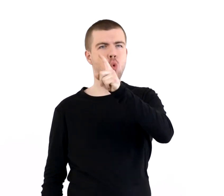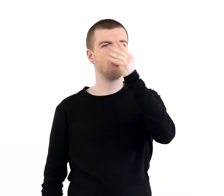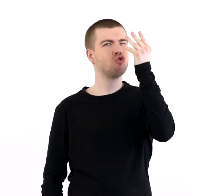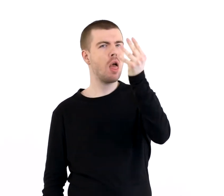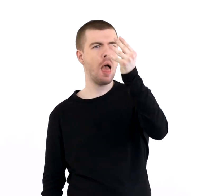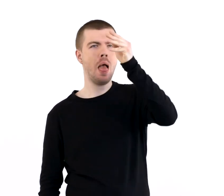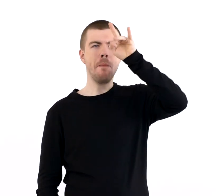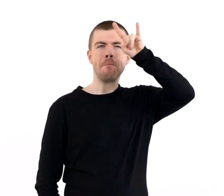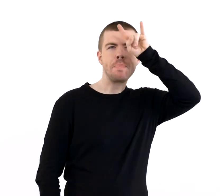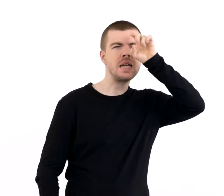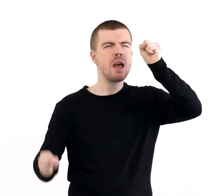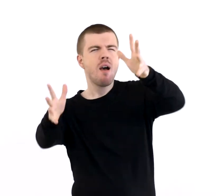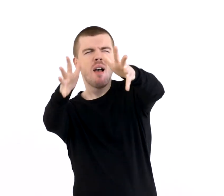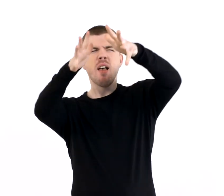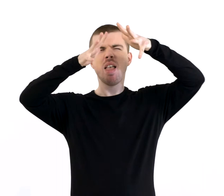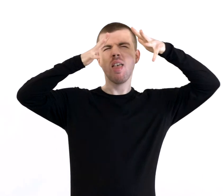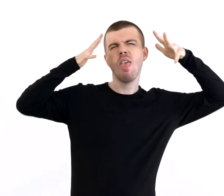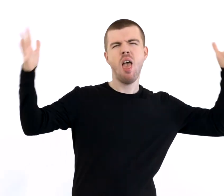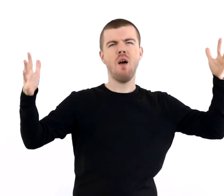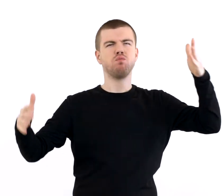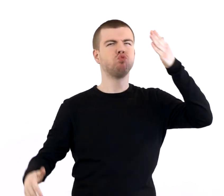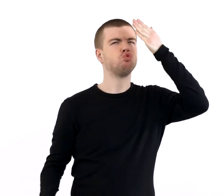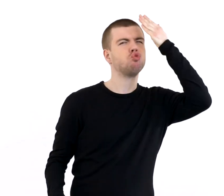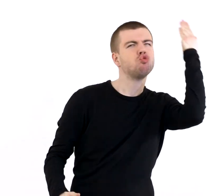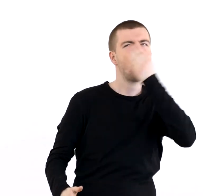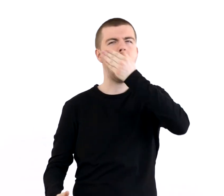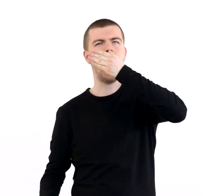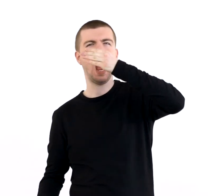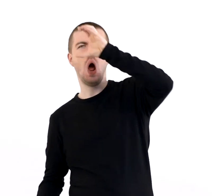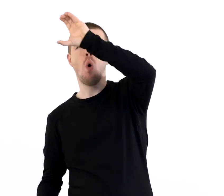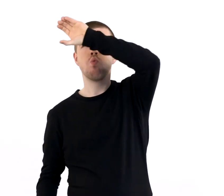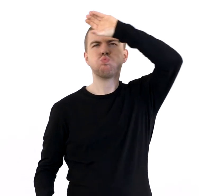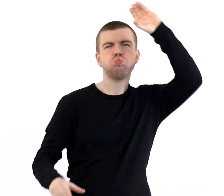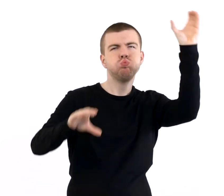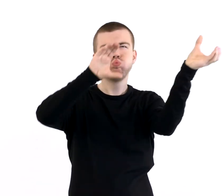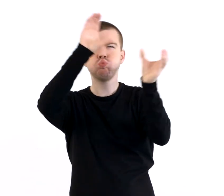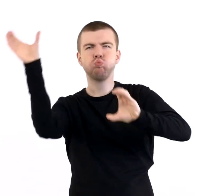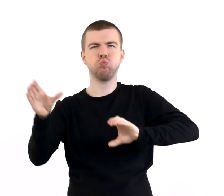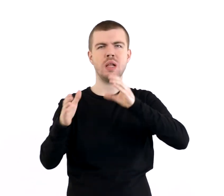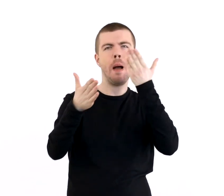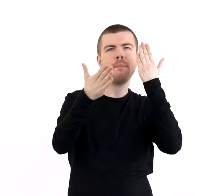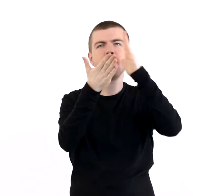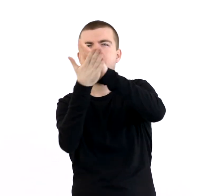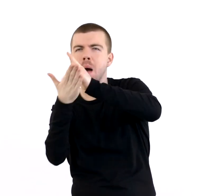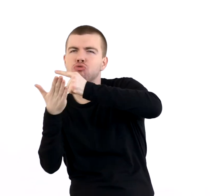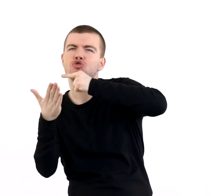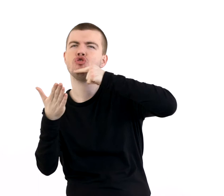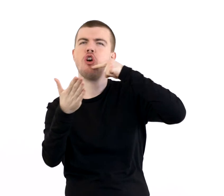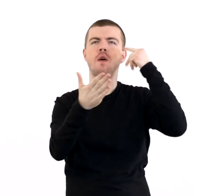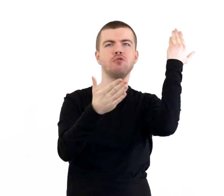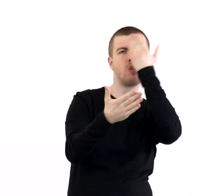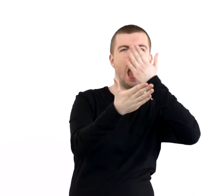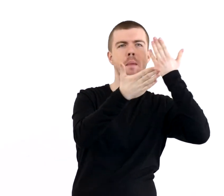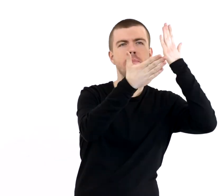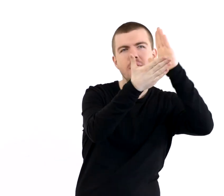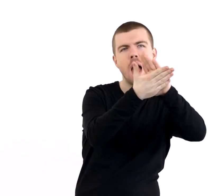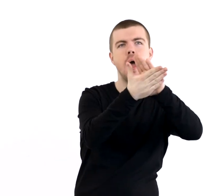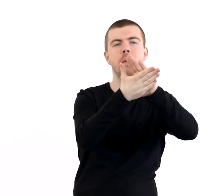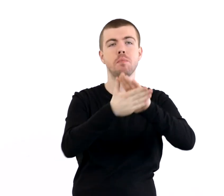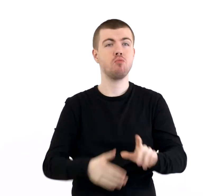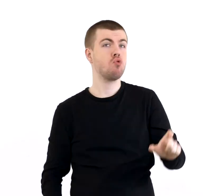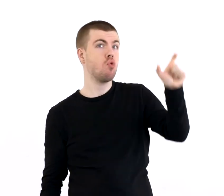których wyróżniają się cztery monumentalne byki narysowane czarnym, grubym konturem wypełnione plamami czerwieni i czerni.